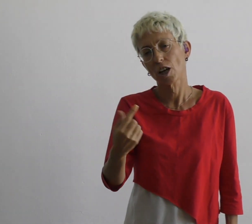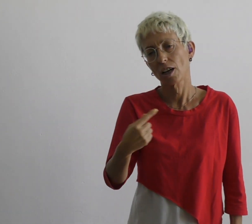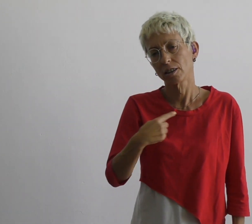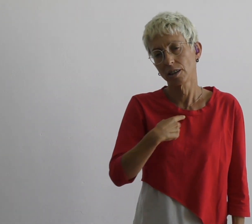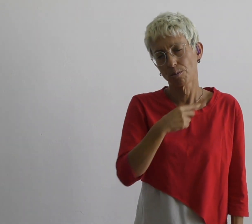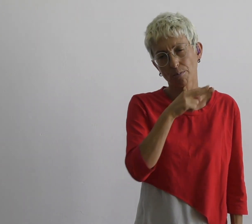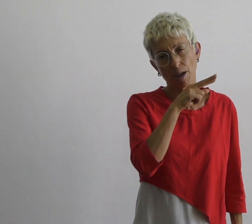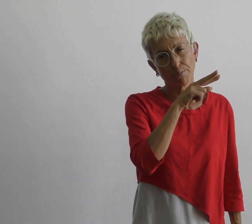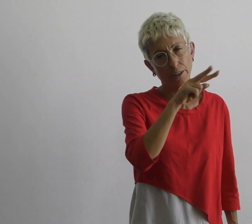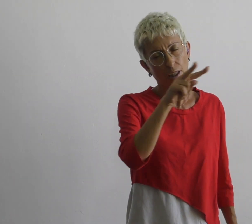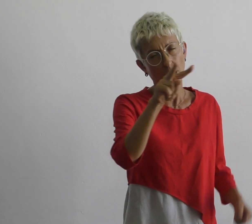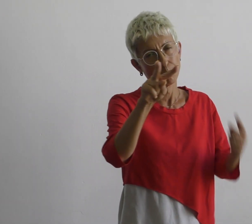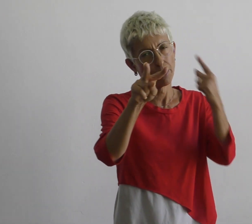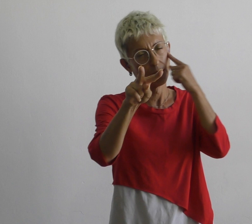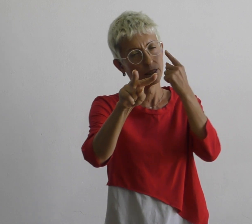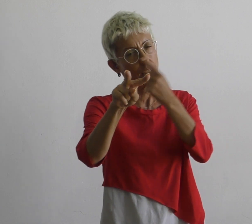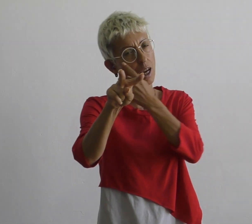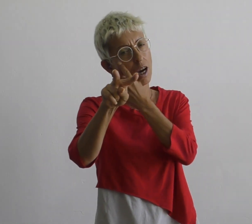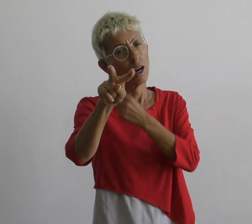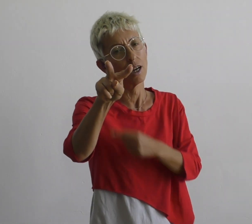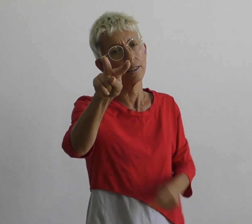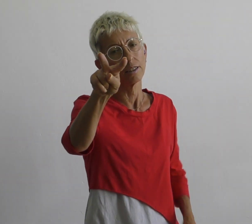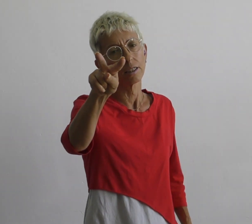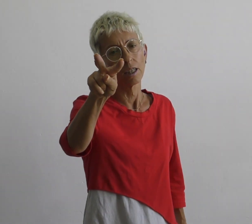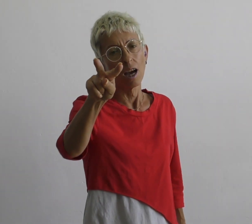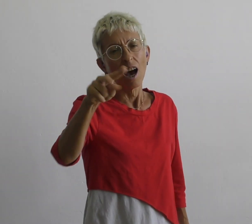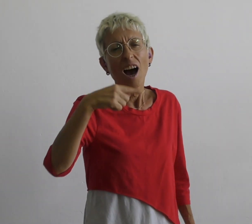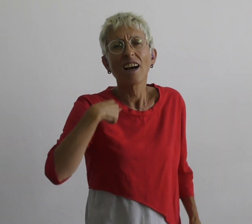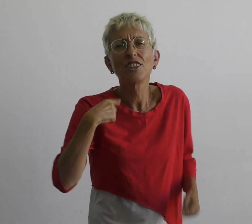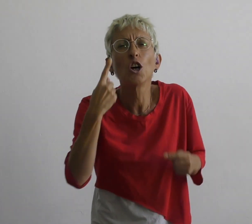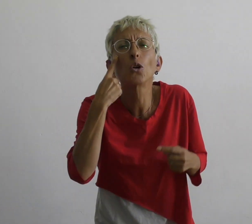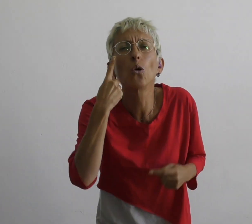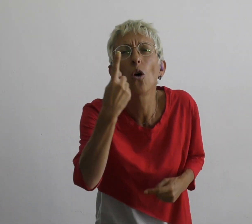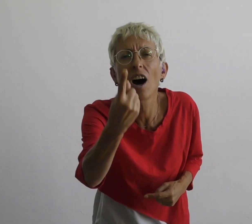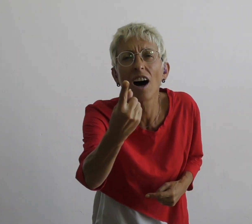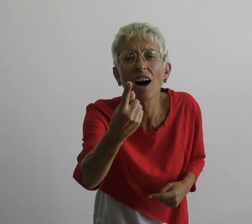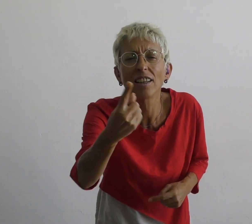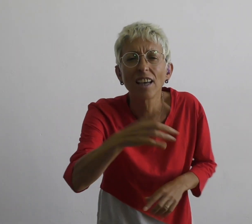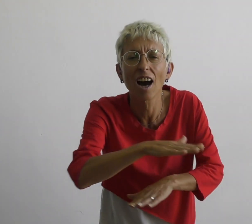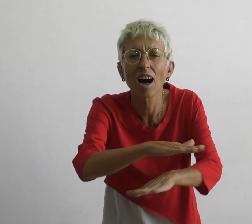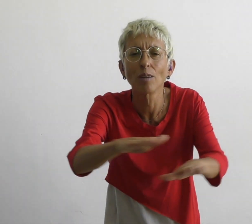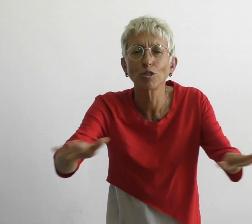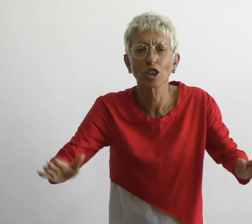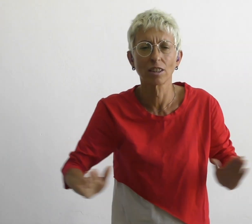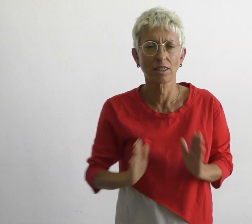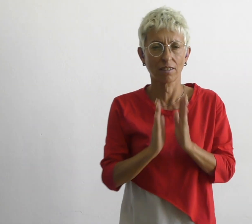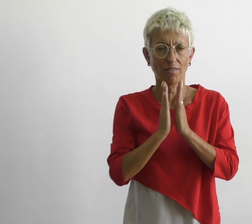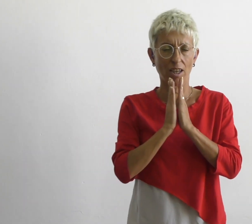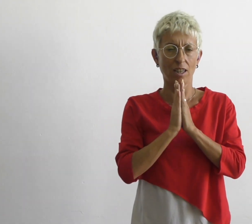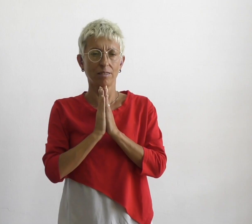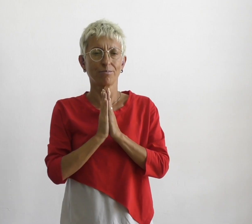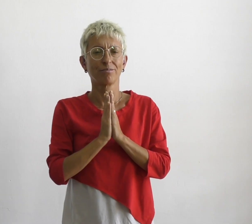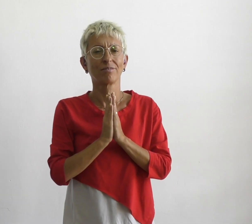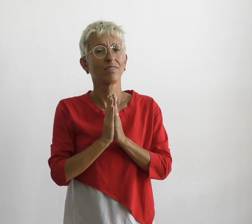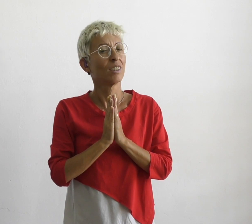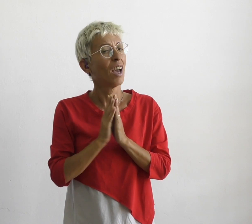כשאני מביטה בעינייך אני רואה ים של תקווה